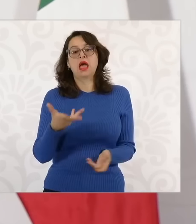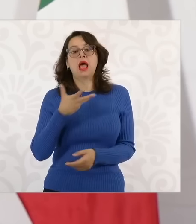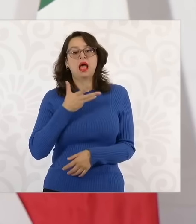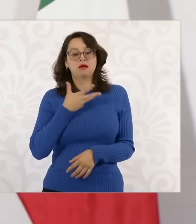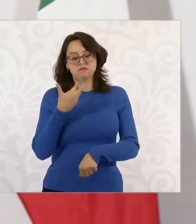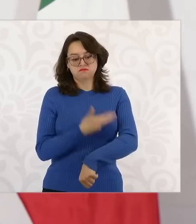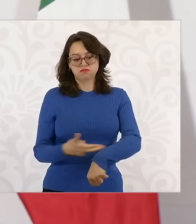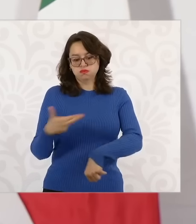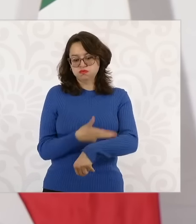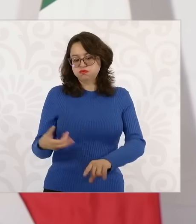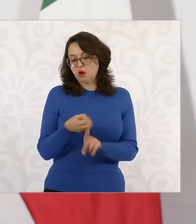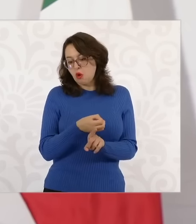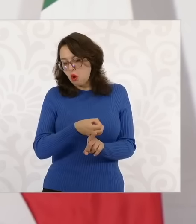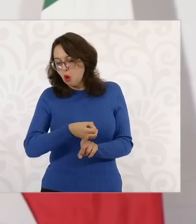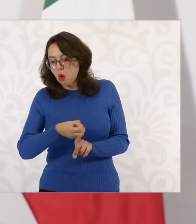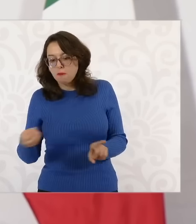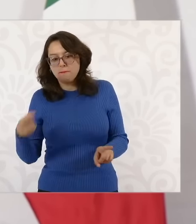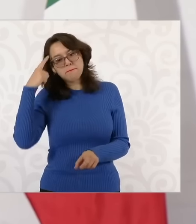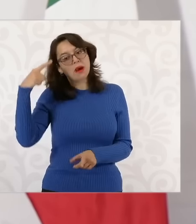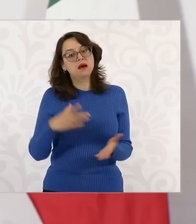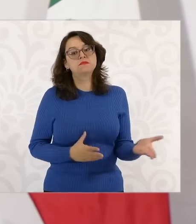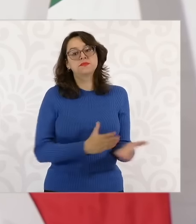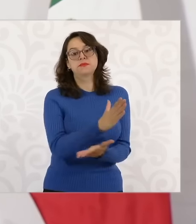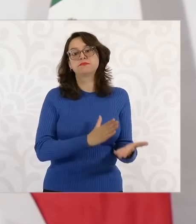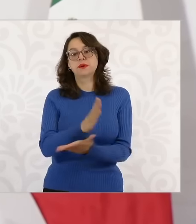en la que estamos trabajando de manera coordinada la Secretaría de Infraestructura,